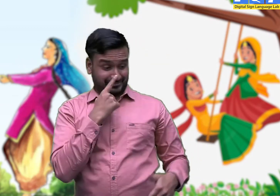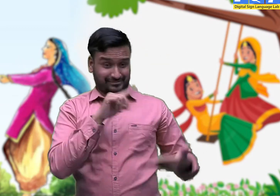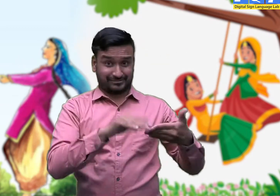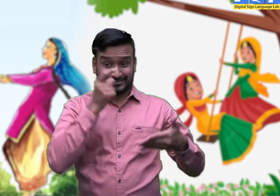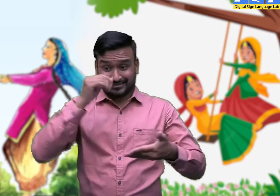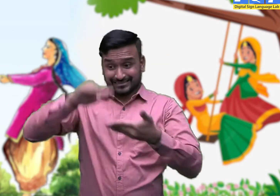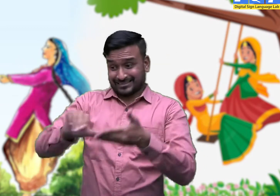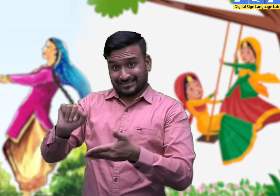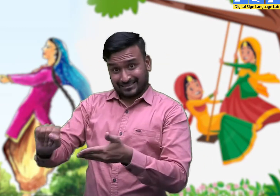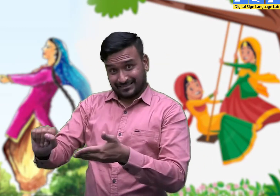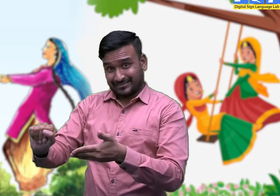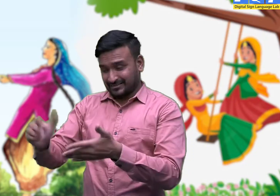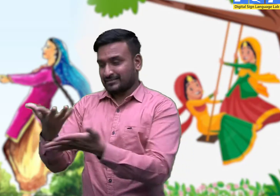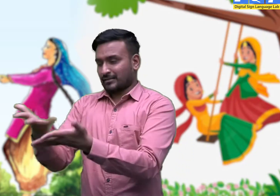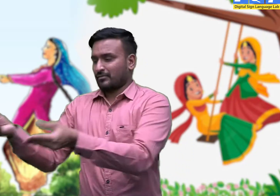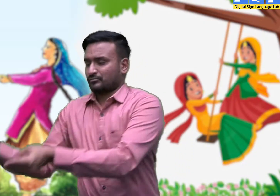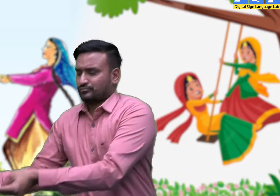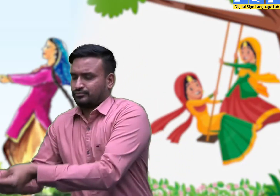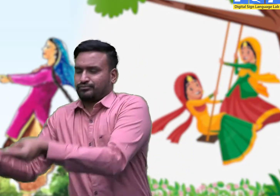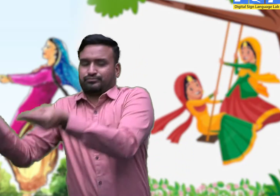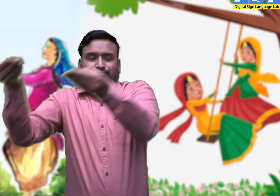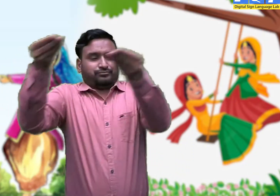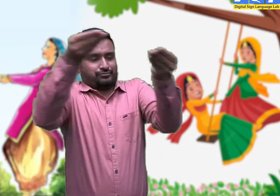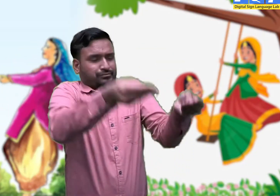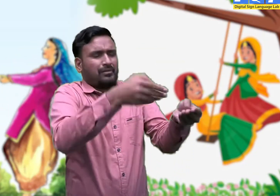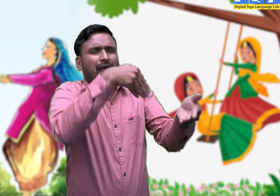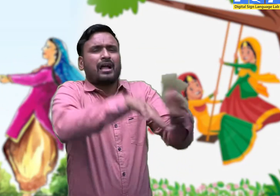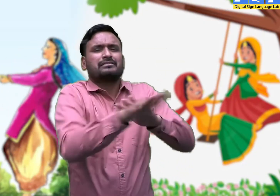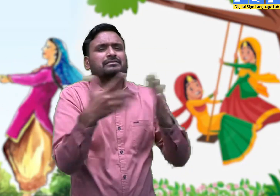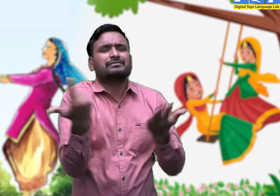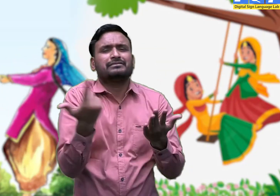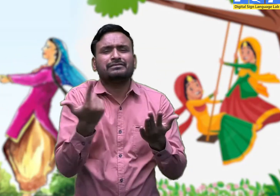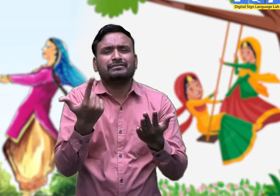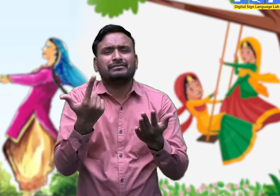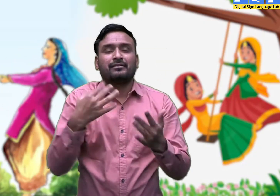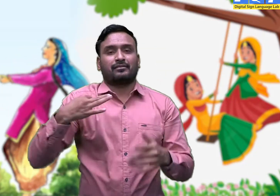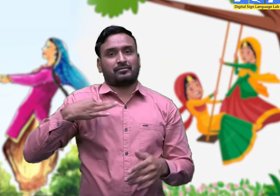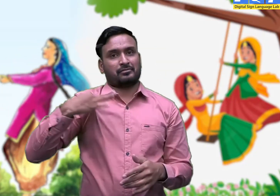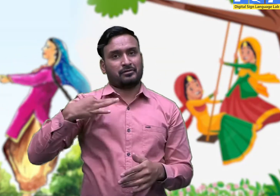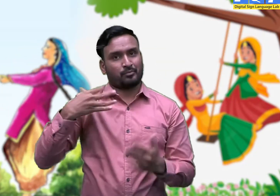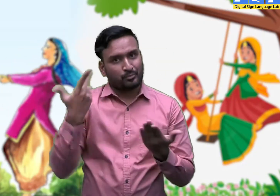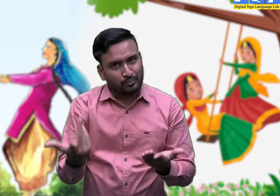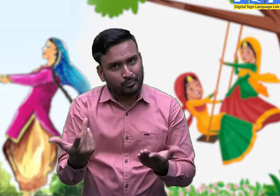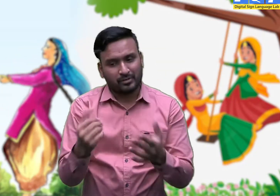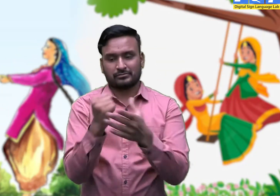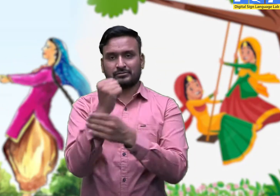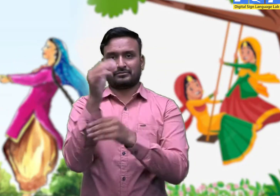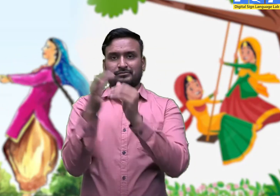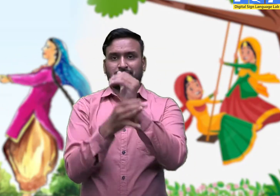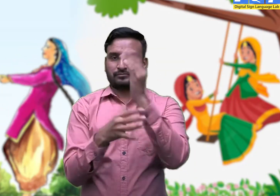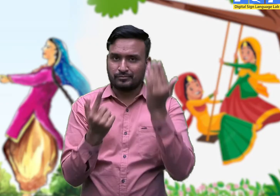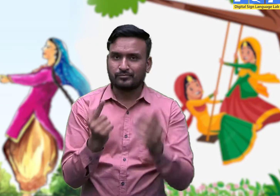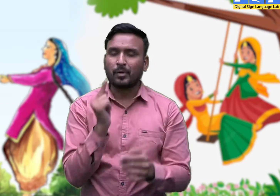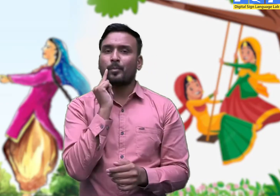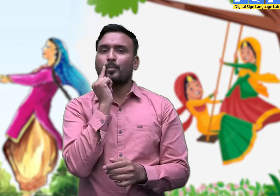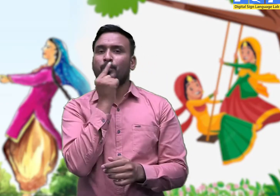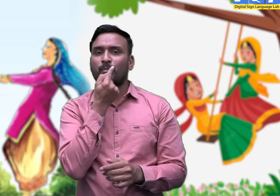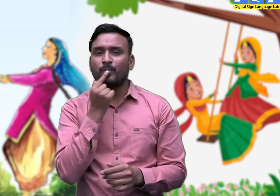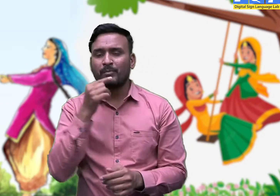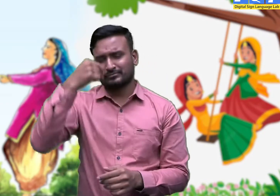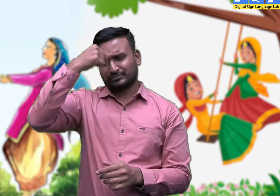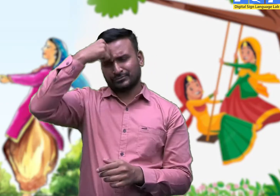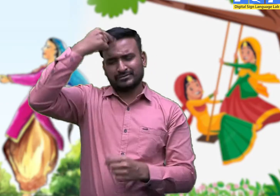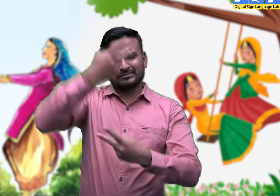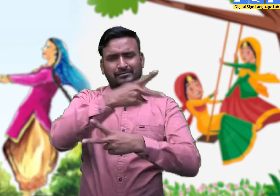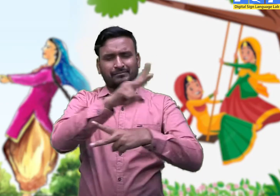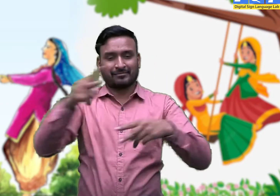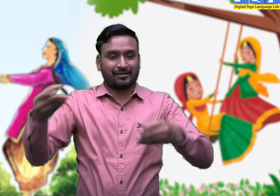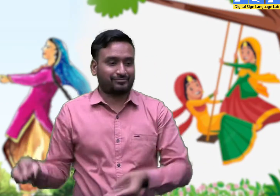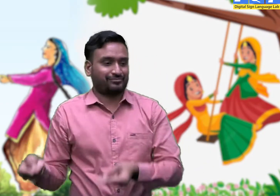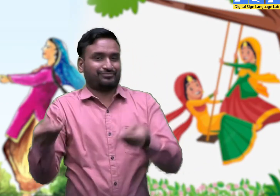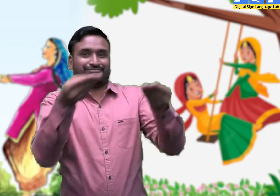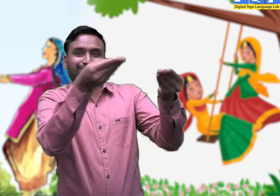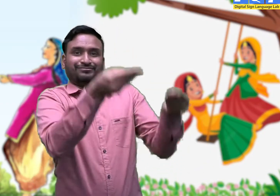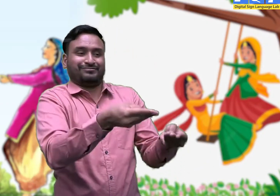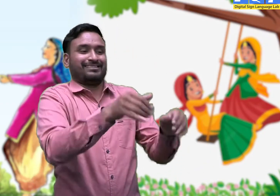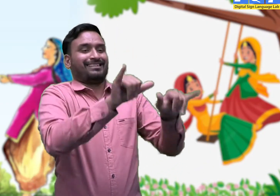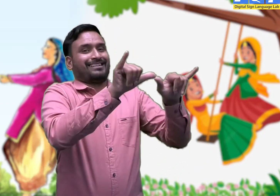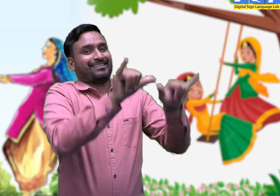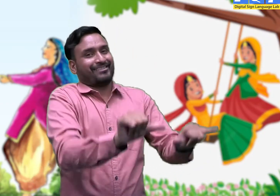इस समय ससुराल से उनका 'सिंधारा' आता है, जिसमें रेशमी झूल अतिरिक्त वस्त्र तथा सुहाग की वस्तुएँ, चूड़ी का जोड़ा आदि होता है।